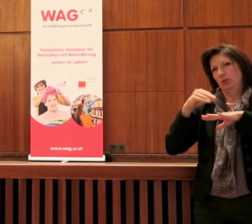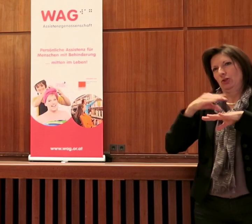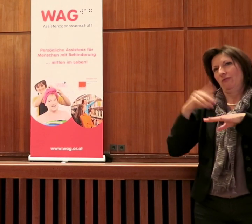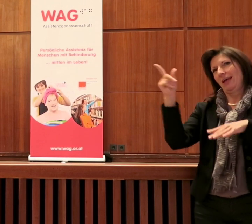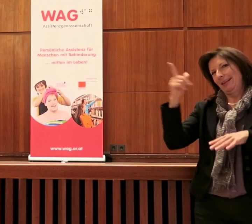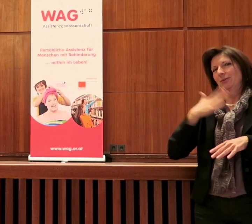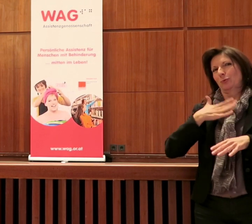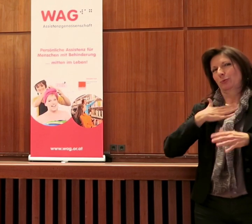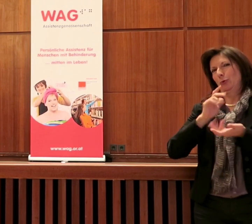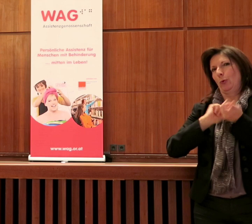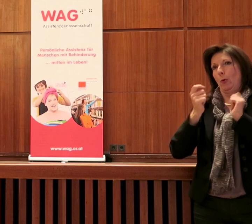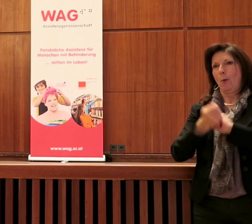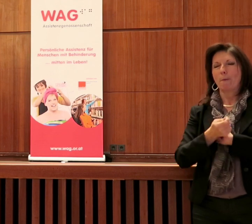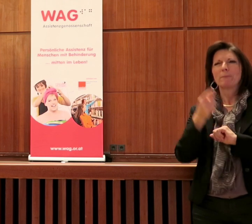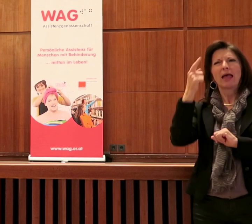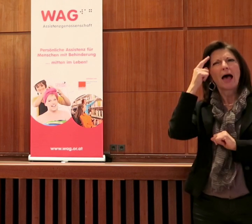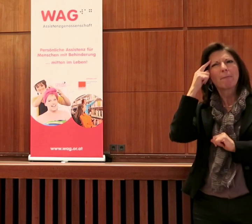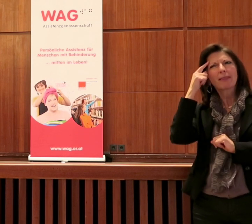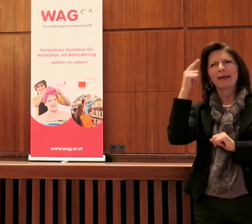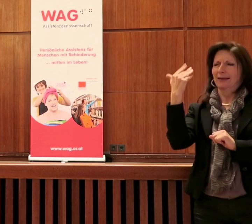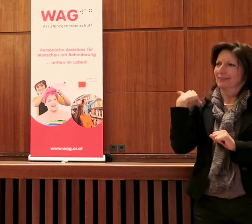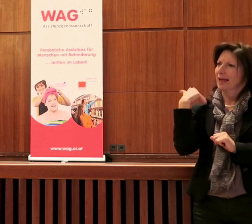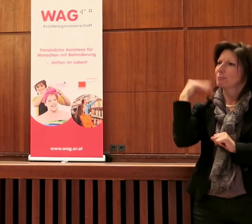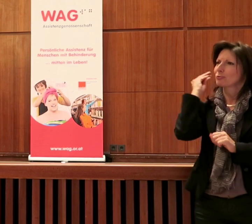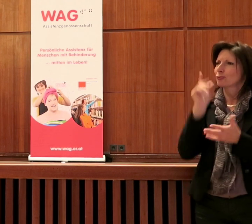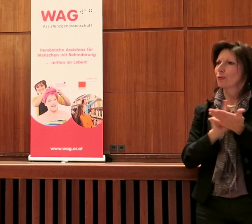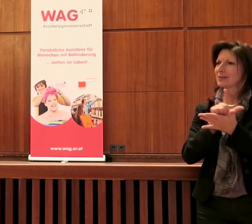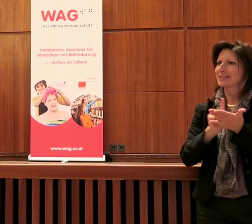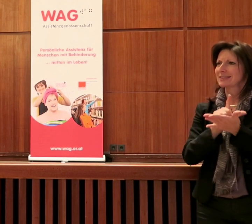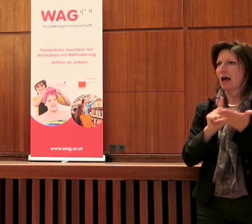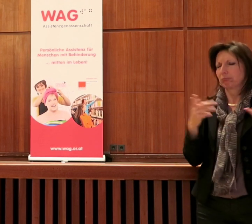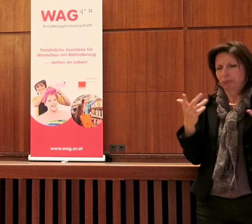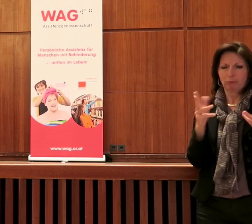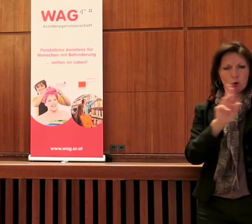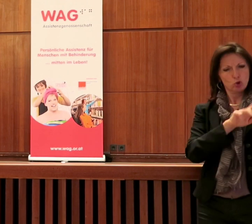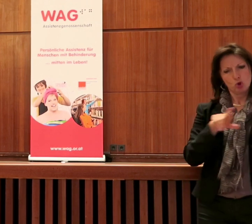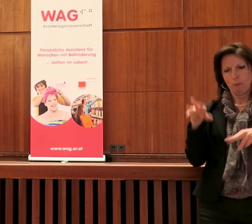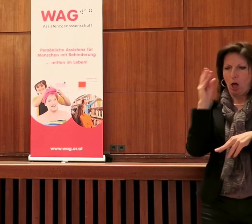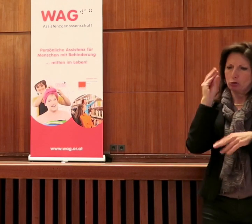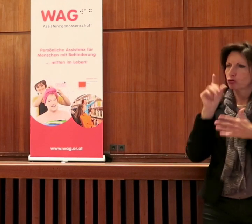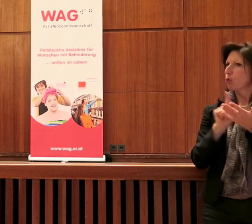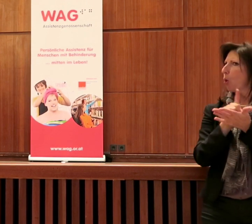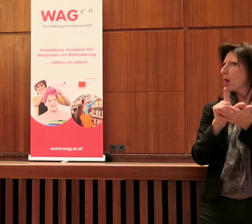Jetzt darf man sich die Schulzeit natürlich nicht... Also es ist im Prinzip eine normale Schulzeit. Man macht im Prinzip alles genauso .